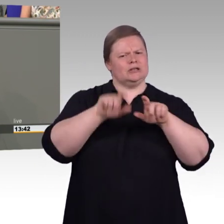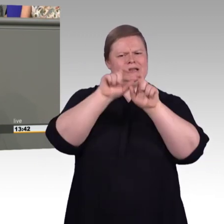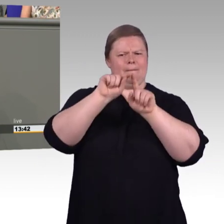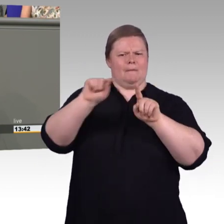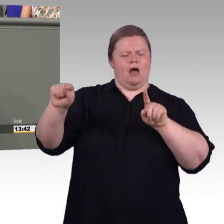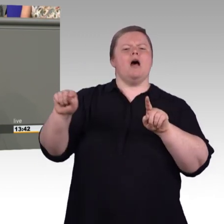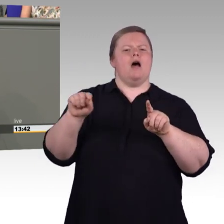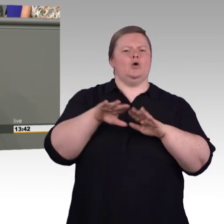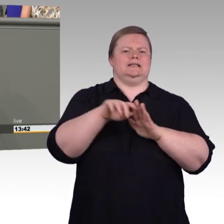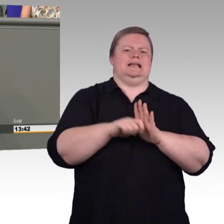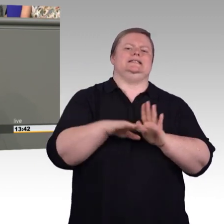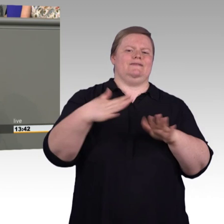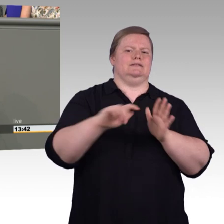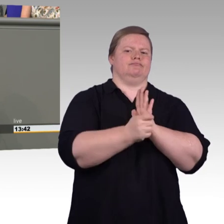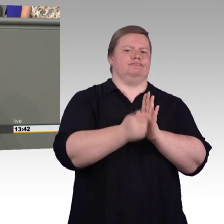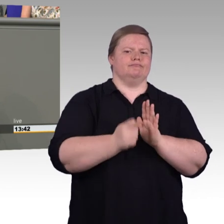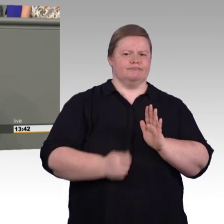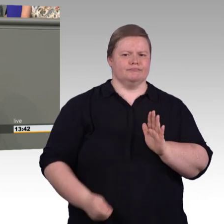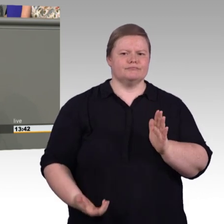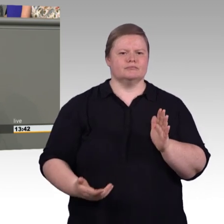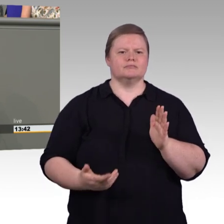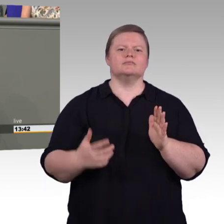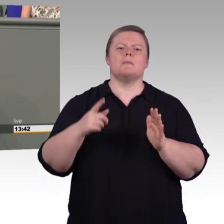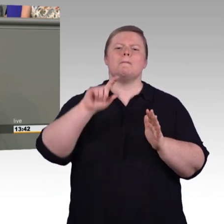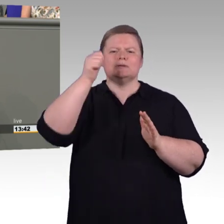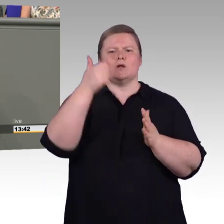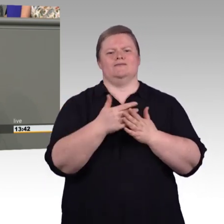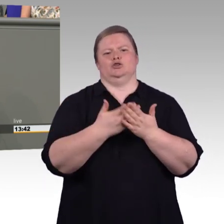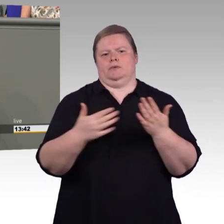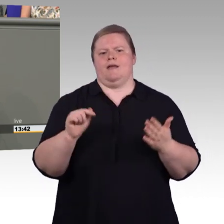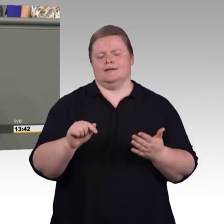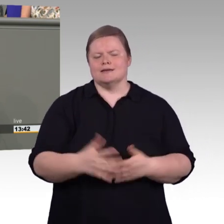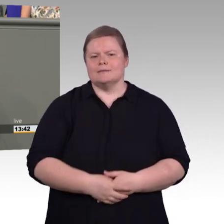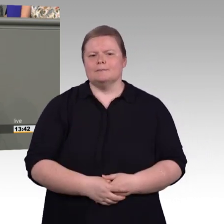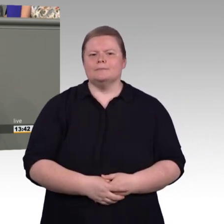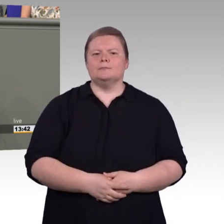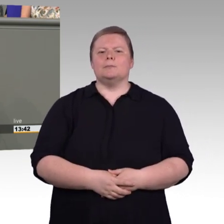Da können wir doch im gleichen Atemzug uns auch überlegen, was und mit welchem Satz, wir die Rechte von Kindern